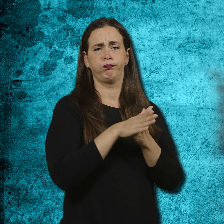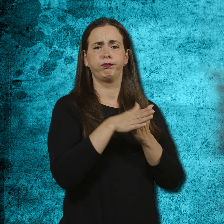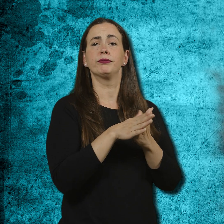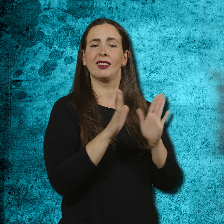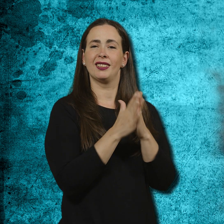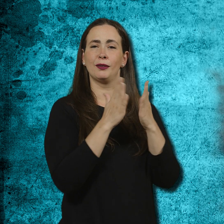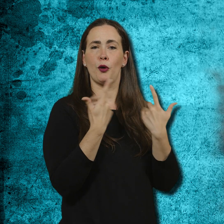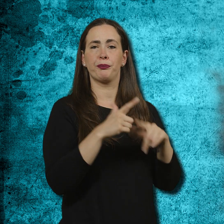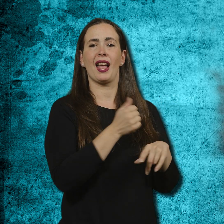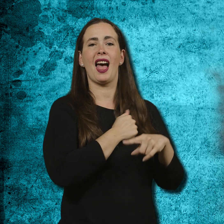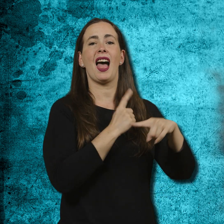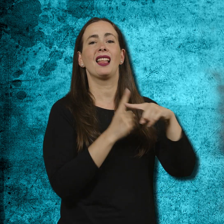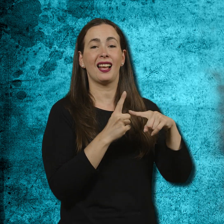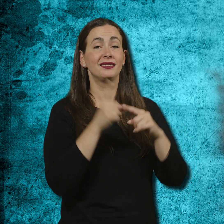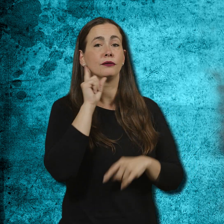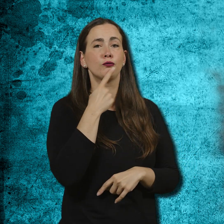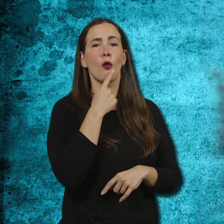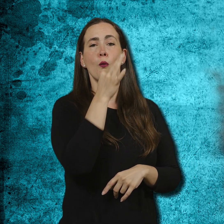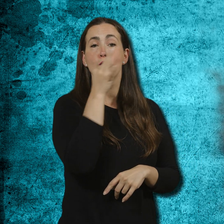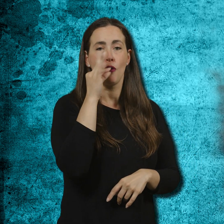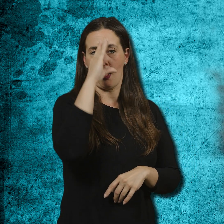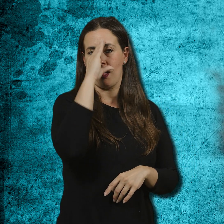va fer estampar "El catequista del sordomudo ignorante",